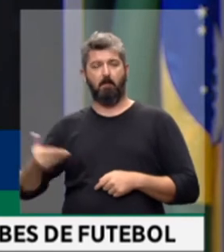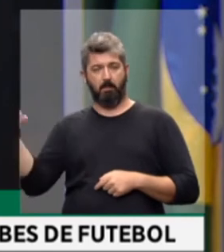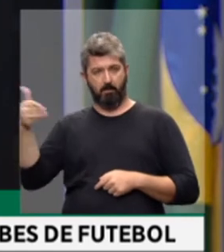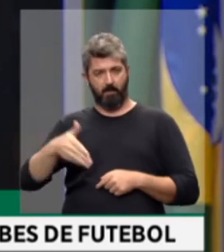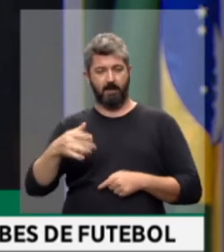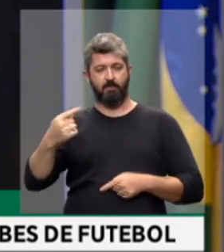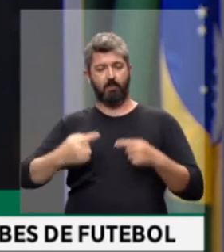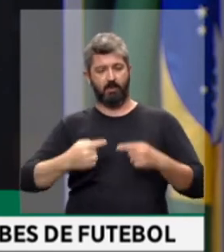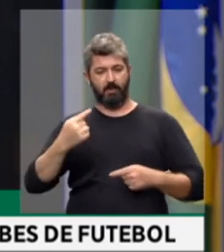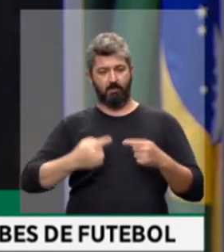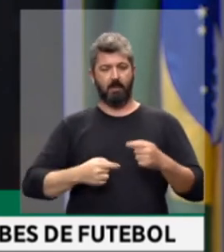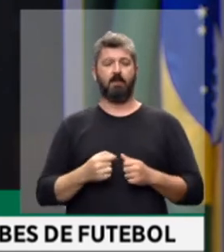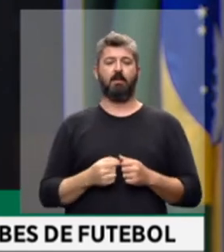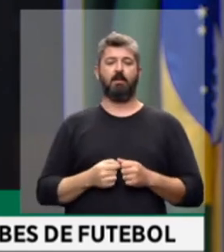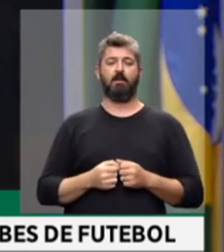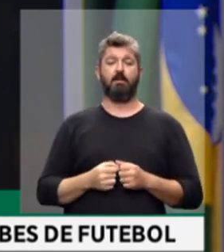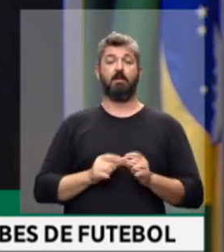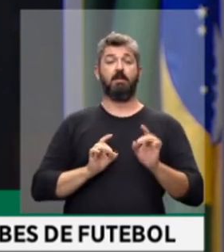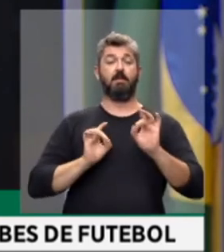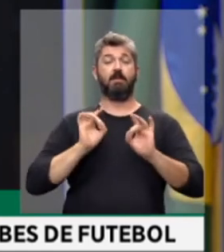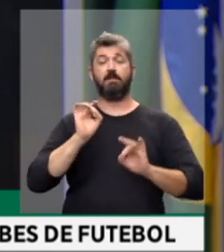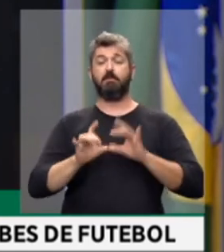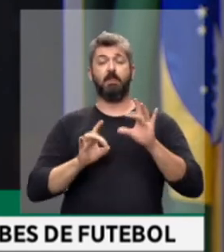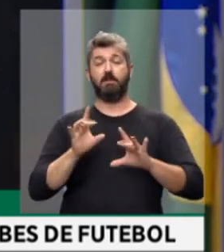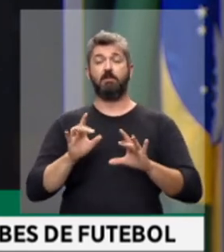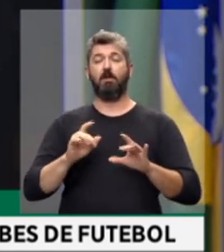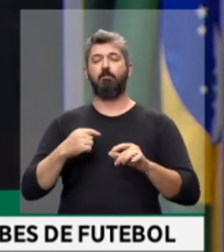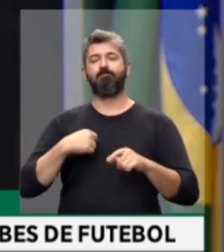CONFIARAM, CONDUZIR AQUI NA CASA ESSA DISCUSSÃO. EU QUERO AGRADECER AOS SENADORES QUE TAMBÉM PARTICIPARAM DESSE